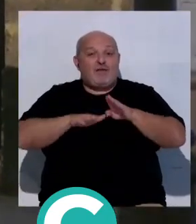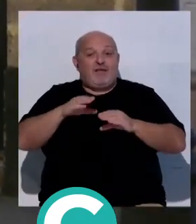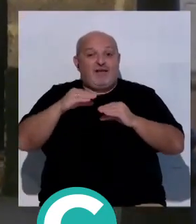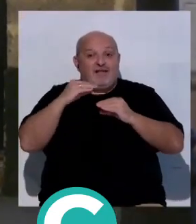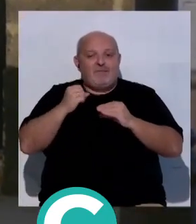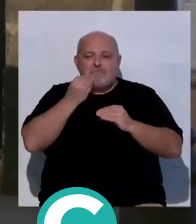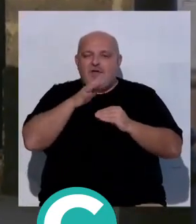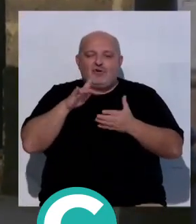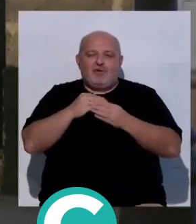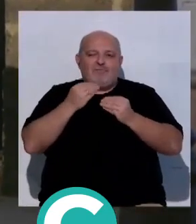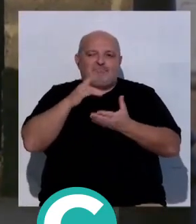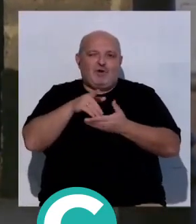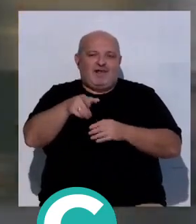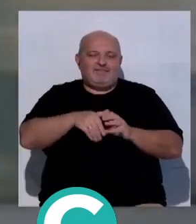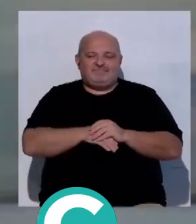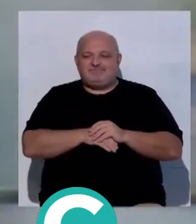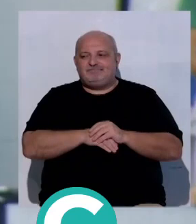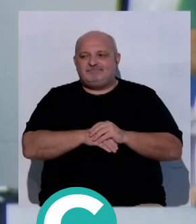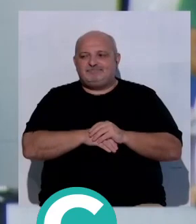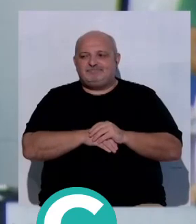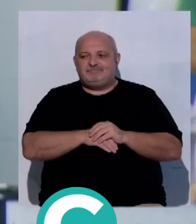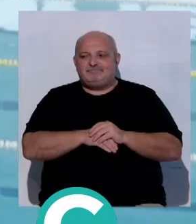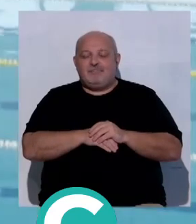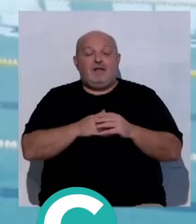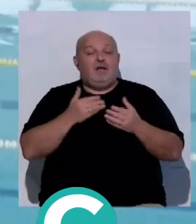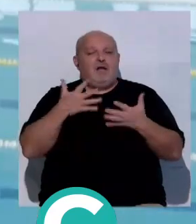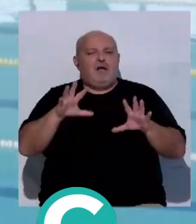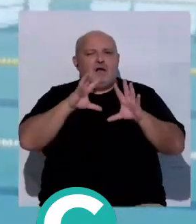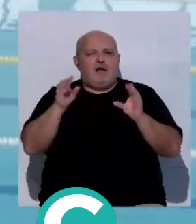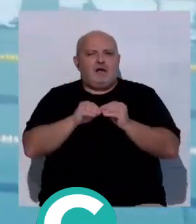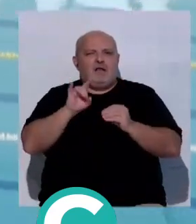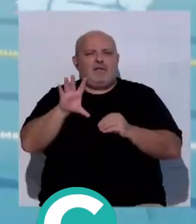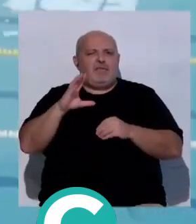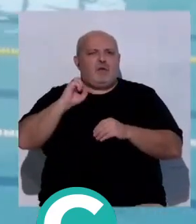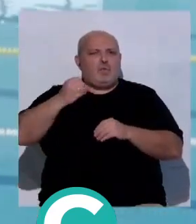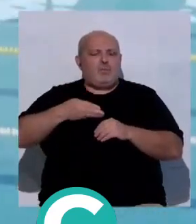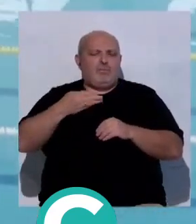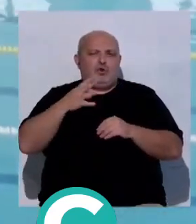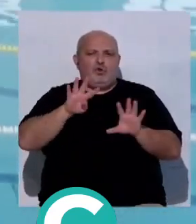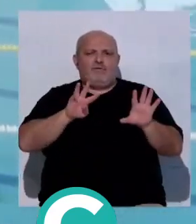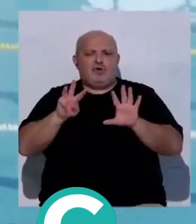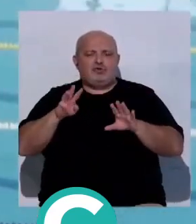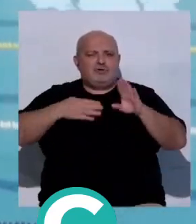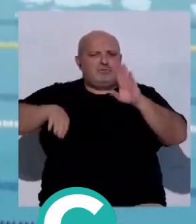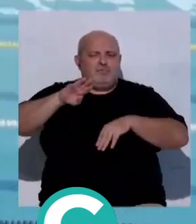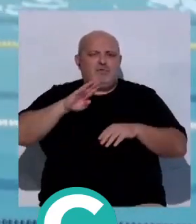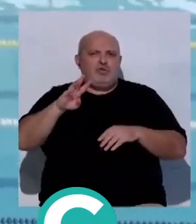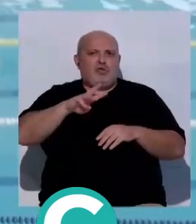mejor escenario acudirá un total de 15 clubes que agrupan a 98 nadadores procedentes de Andalucía